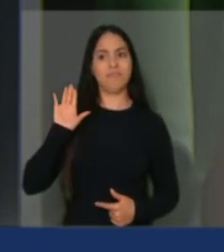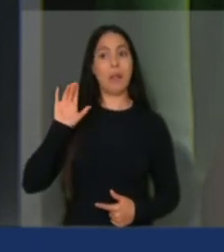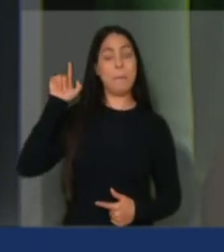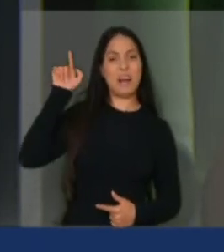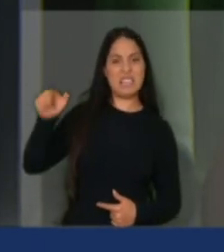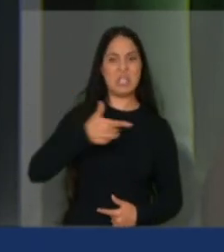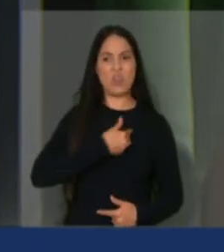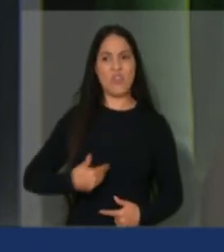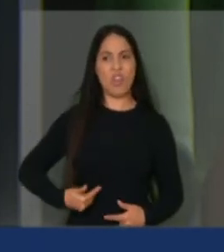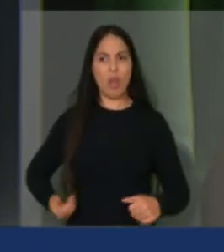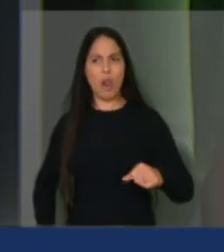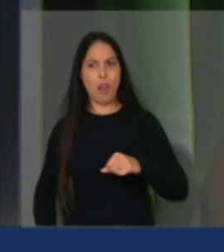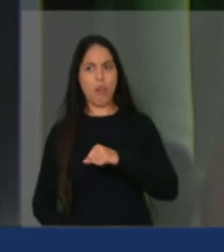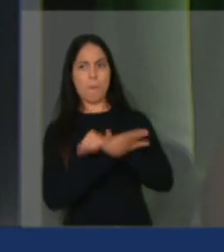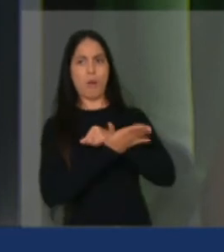É UM GOVERNO DA TRAIÇÃO. É O GOVERNO DA DESONRA, É UM